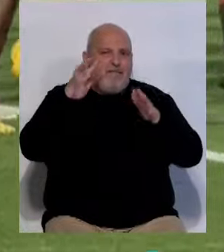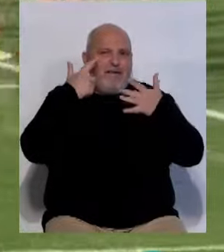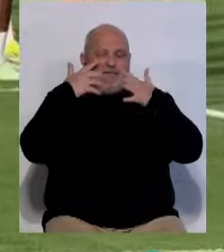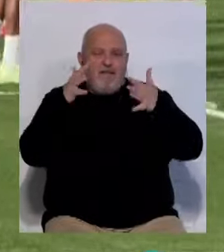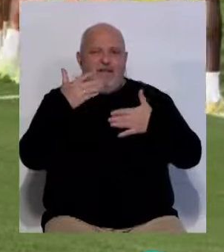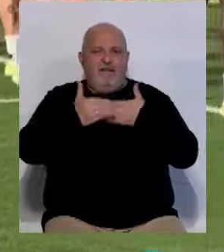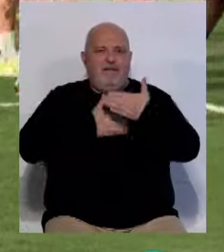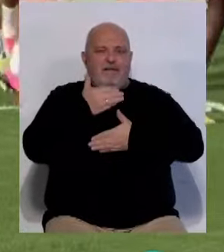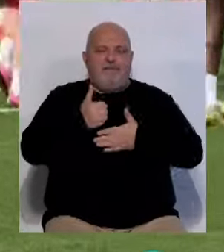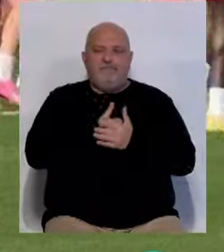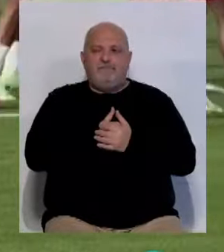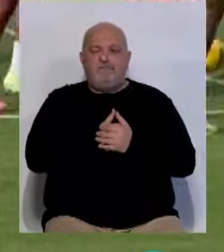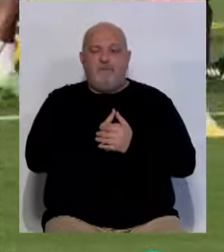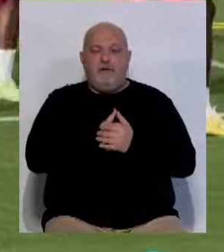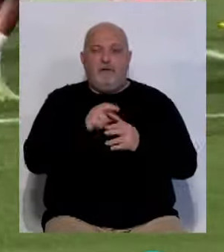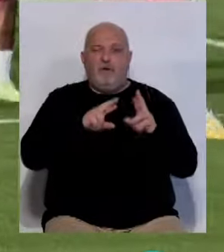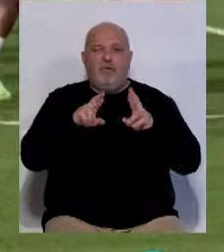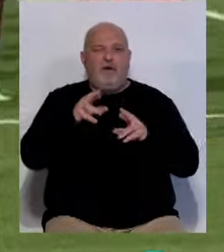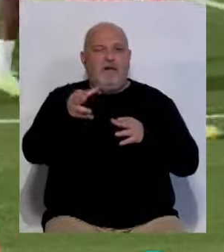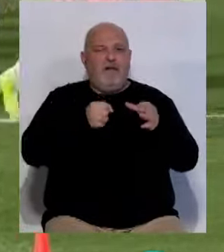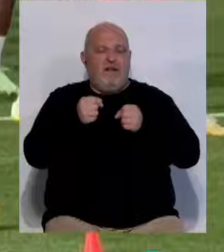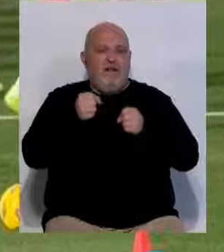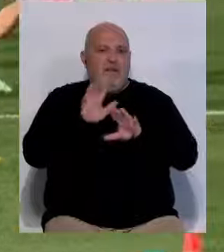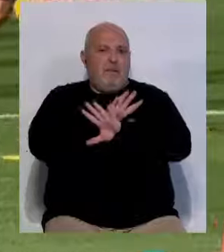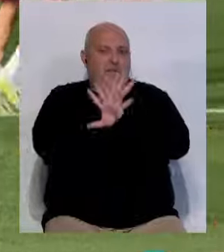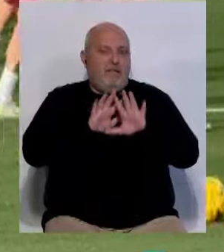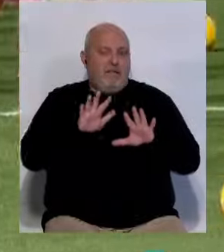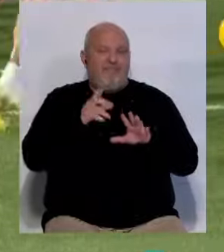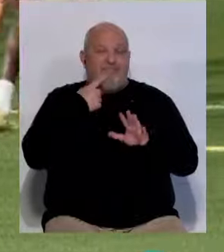ha trabajado muy bien pero recuperar futbolista que en un principio como tú bien dices que en